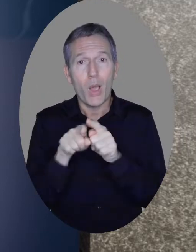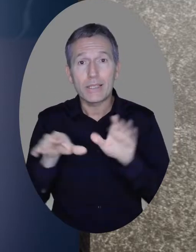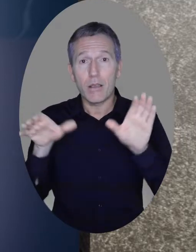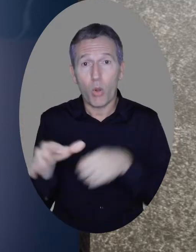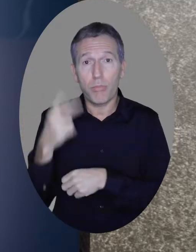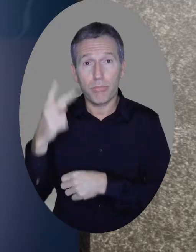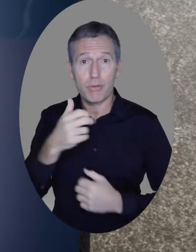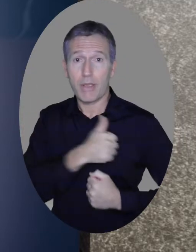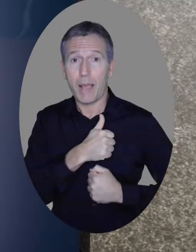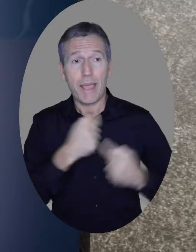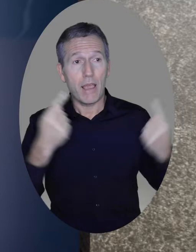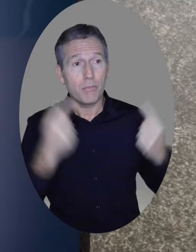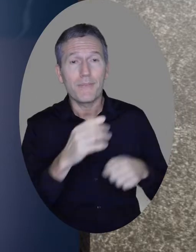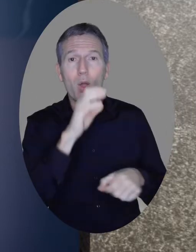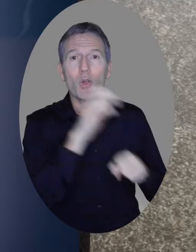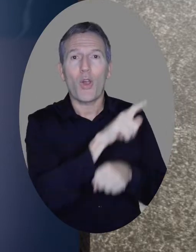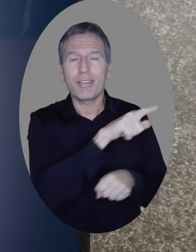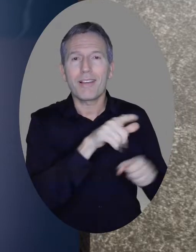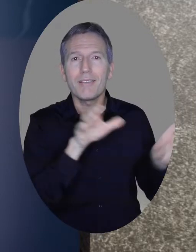qui ne s'entendent pas forcément les uns avec les autres.